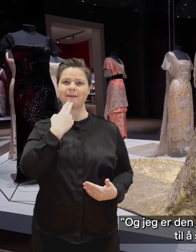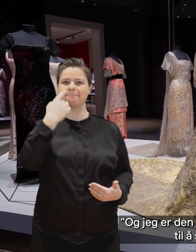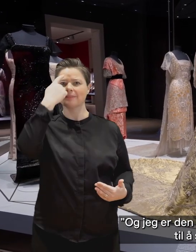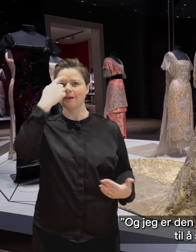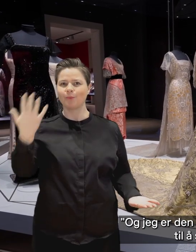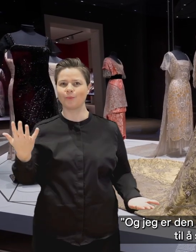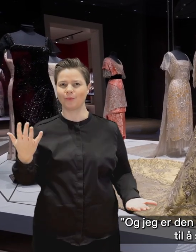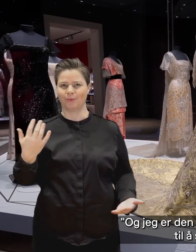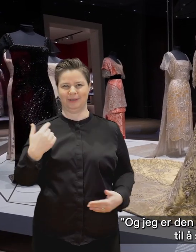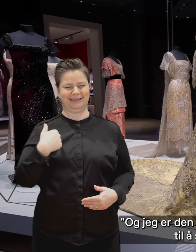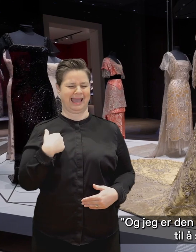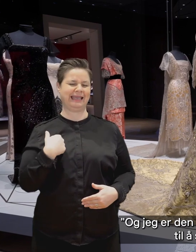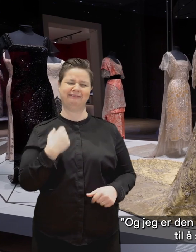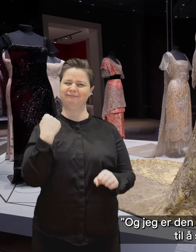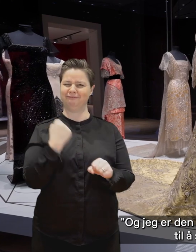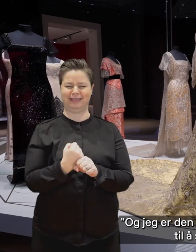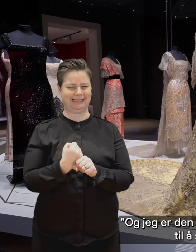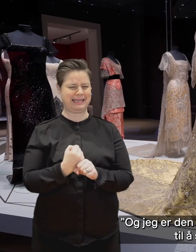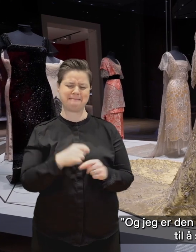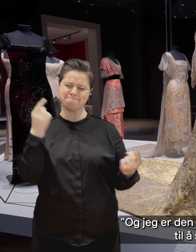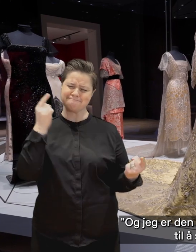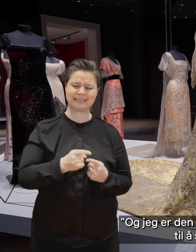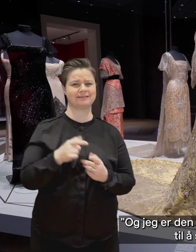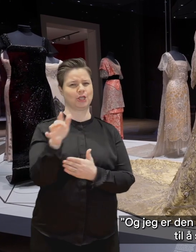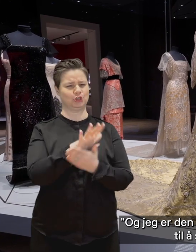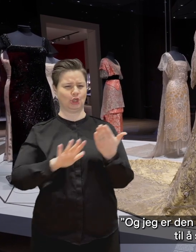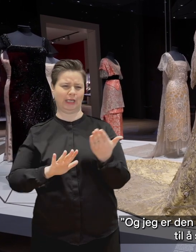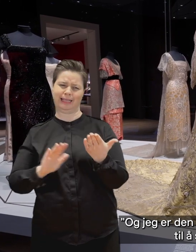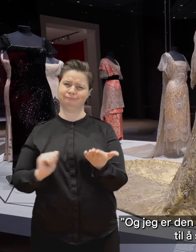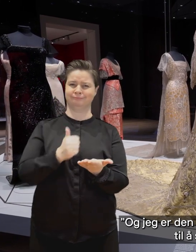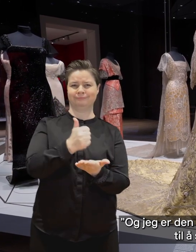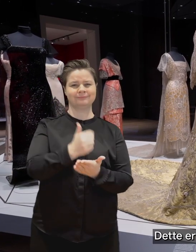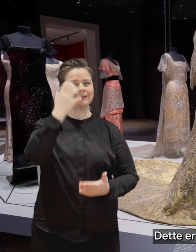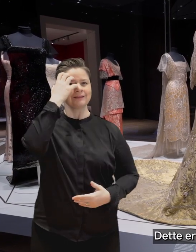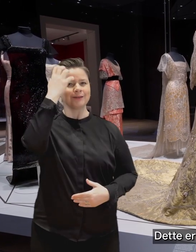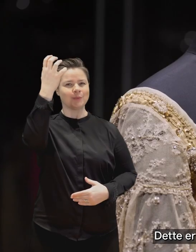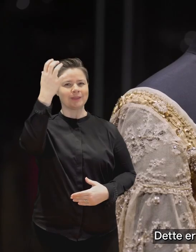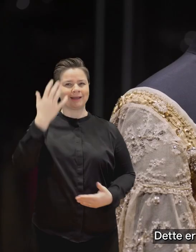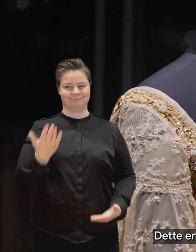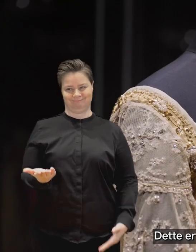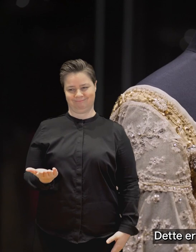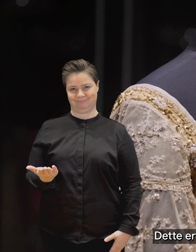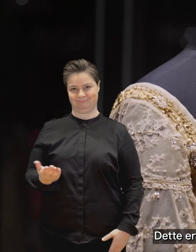"Og jeg er den minst sannsynlige personen til å sitte på en trone." Dette er dronning Mauds ord,